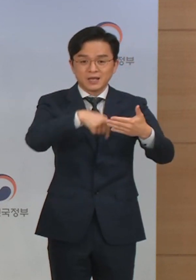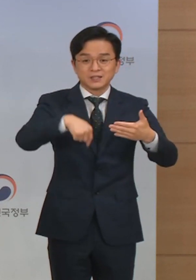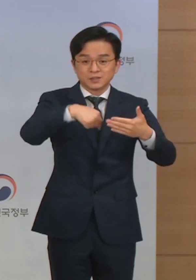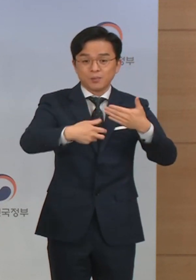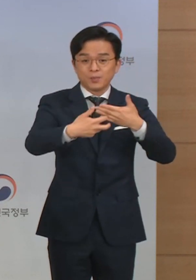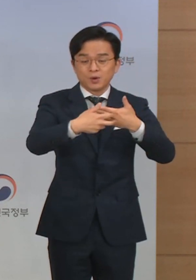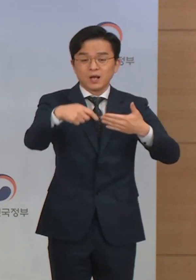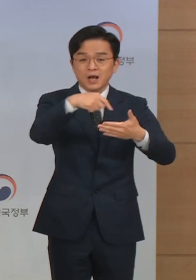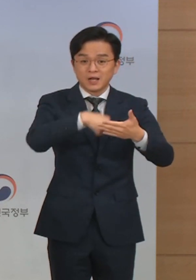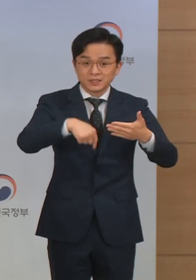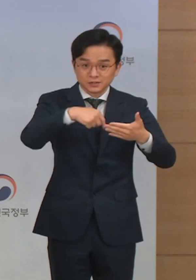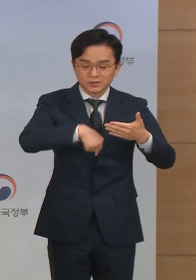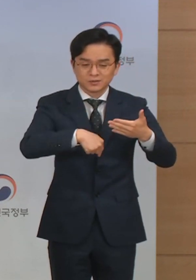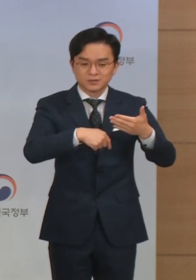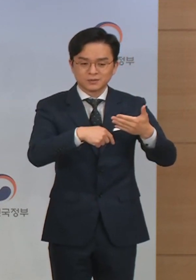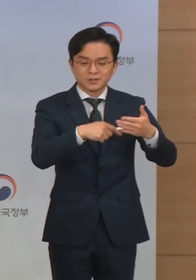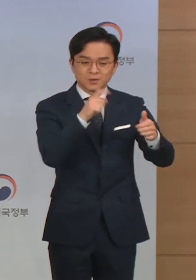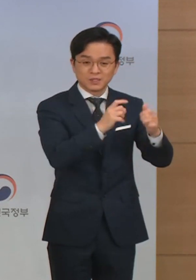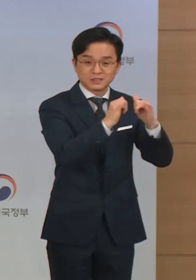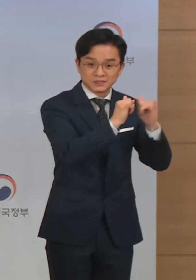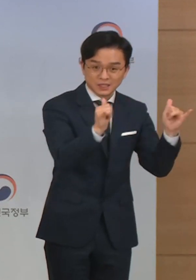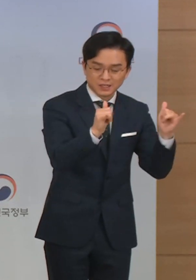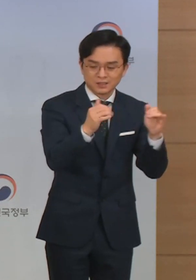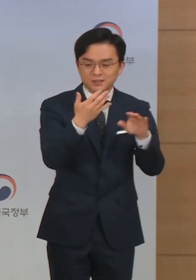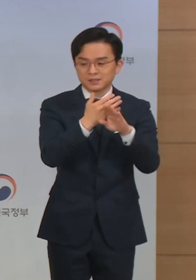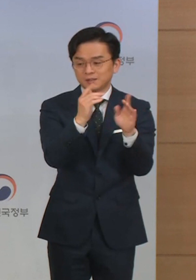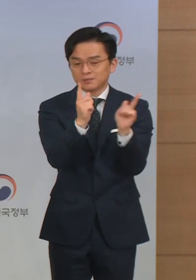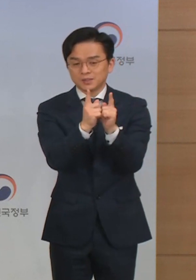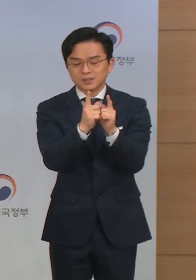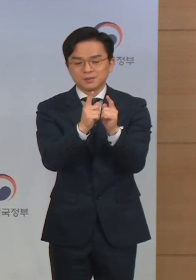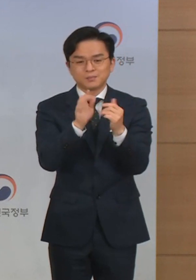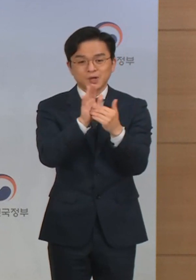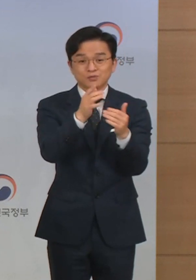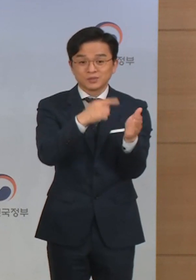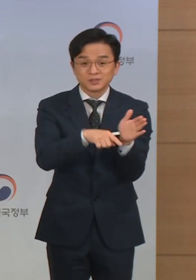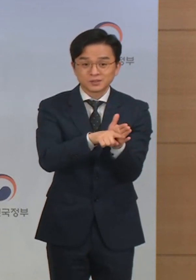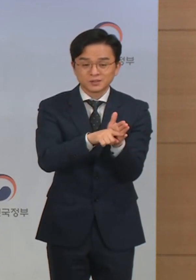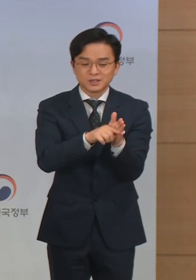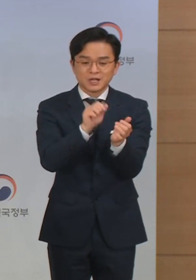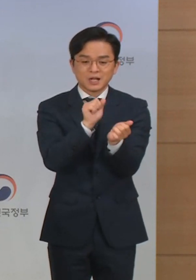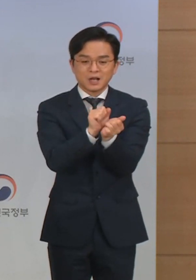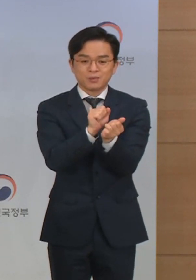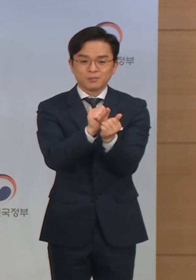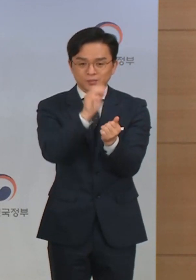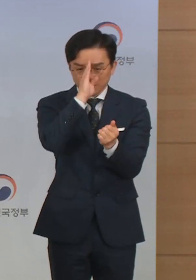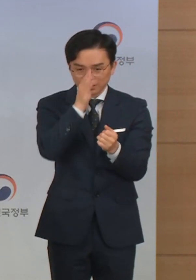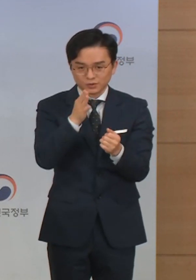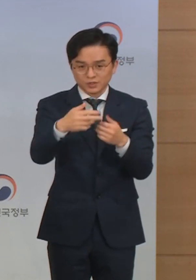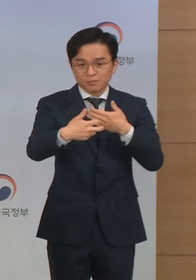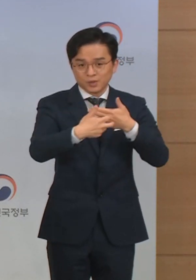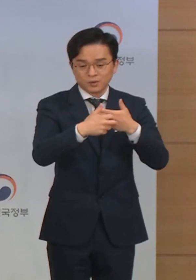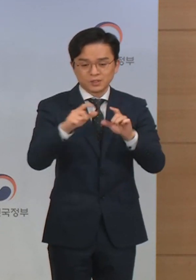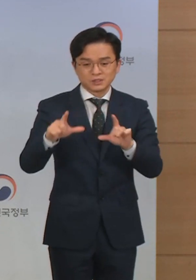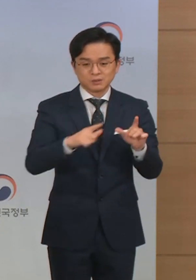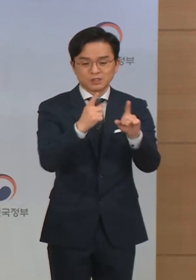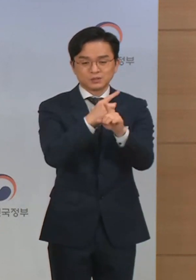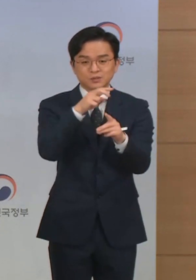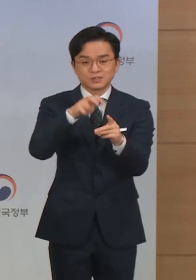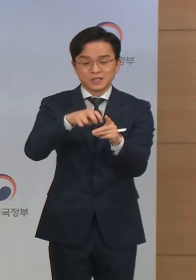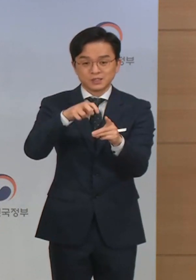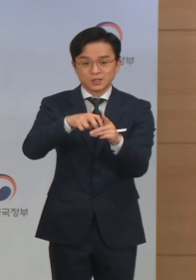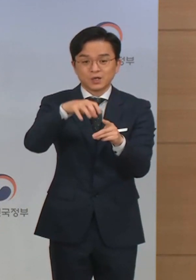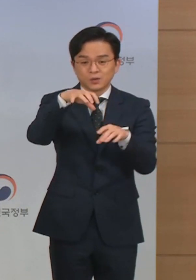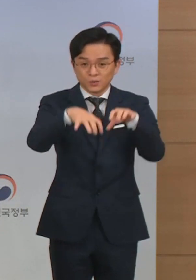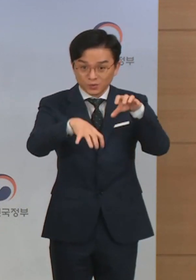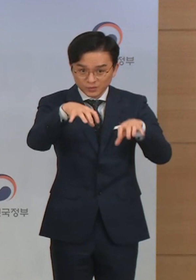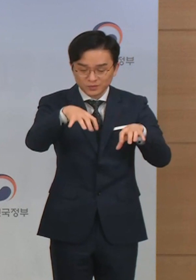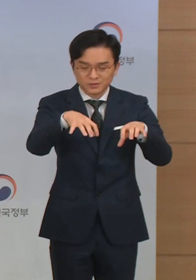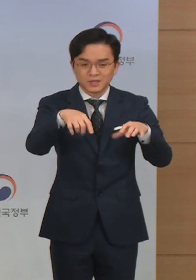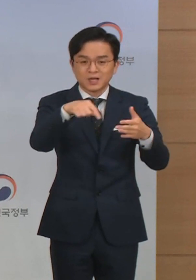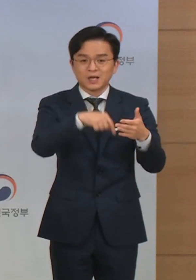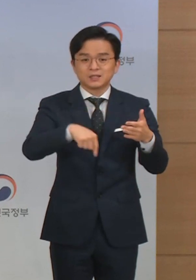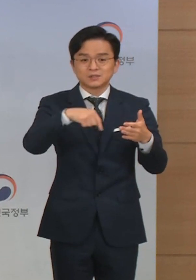최소화 하도록 동성 구조에 대한 표준 모델을 맞으나 고 감염병 천단 병은 생활 치료 센 타 등 학진 자체로 기관에서는 환자와 의료 인력의 동수